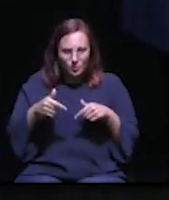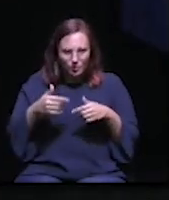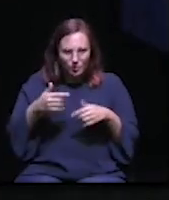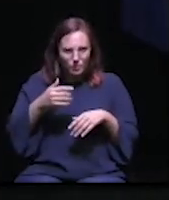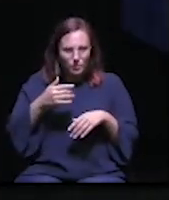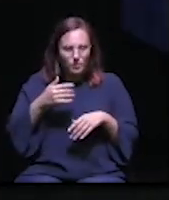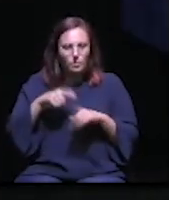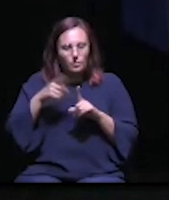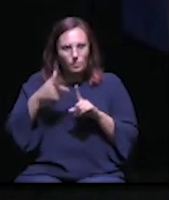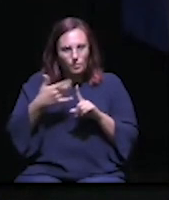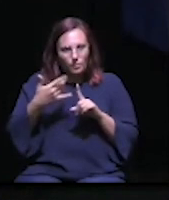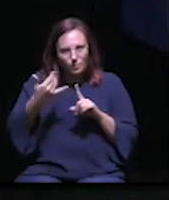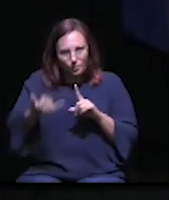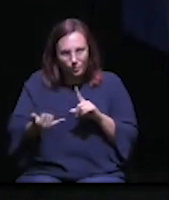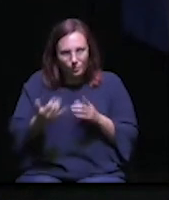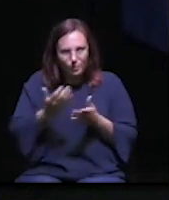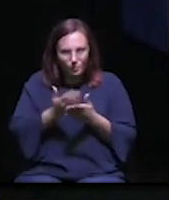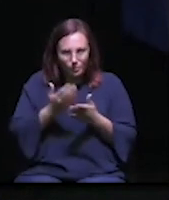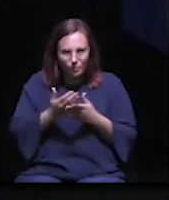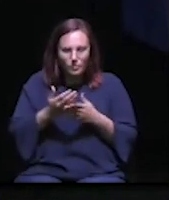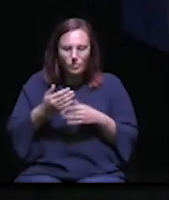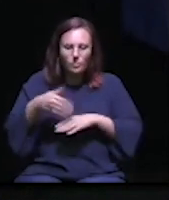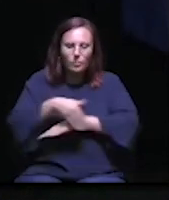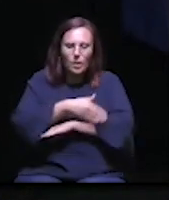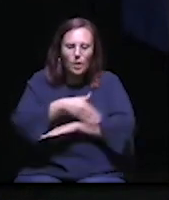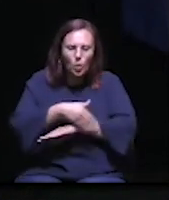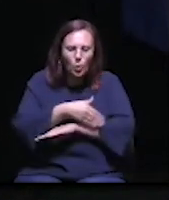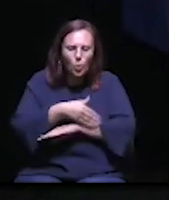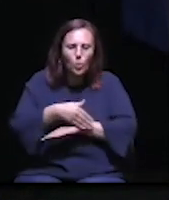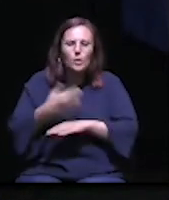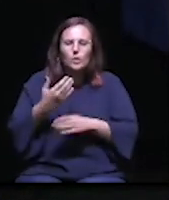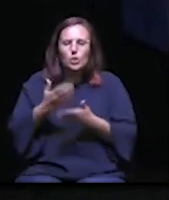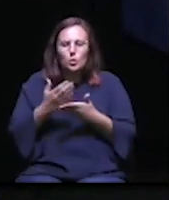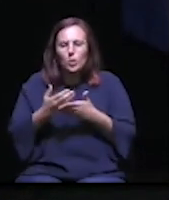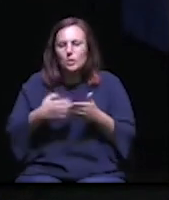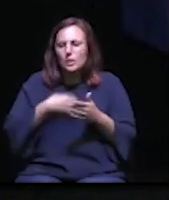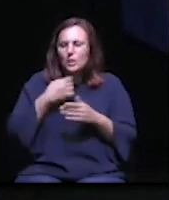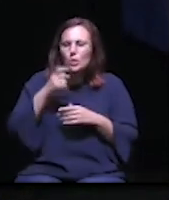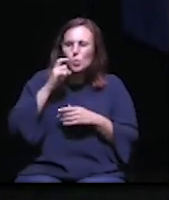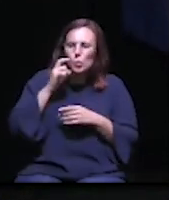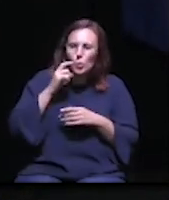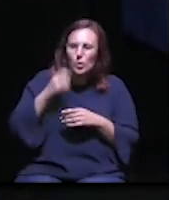comece já com ruas junto às escolas mais seguras e confortáveis, onde a prioridade do espaço seja dada às pessoas